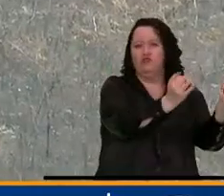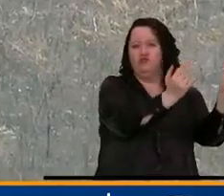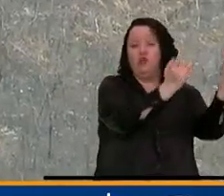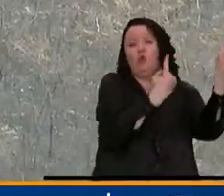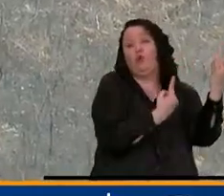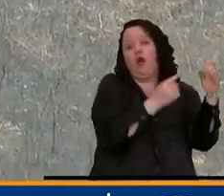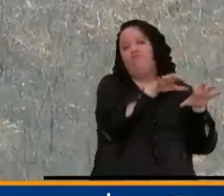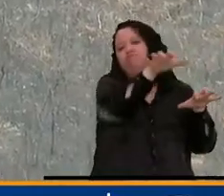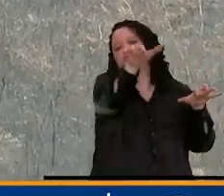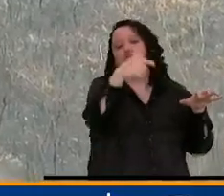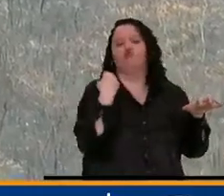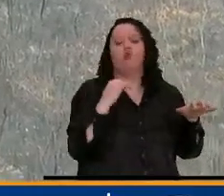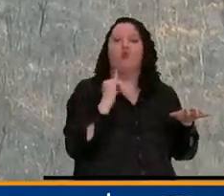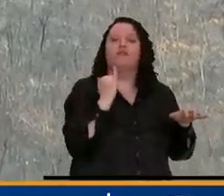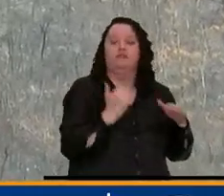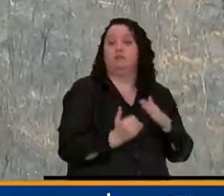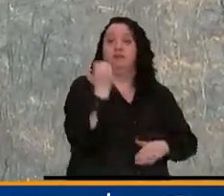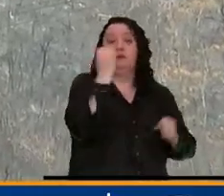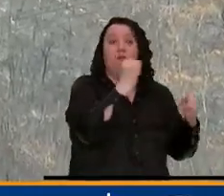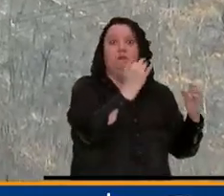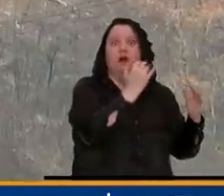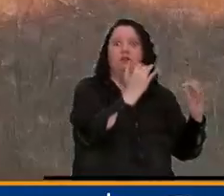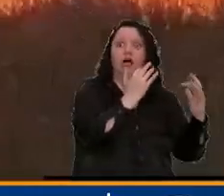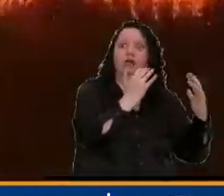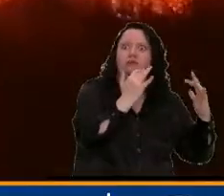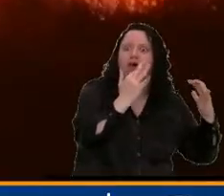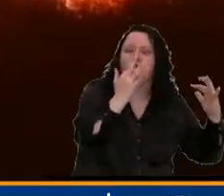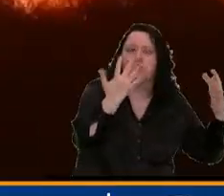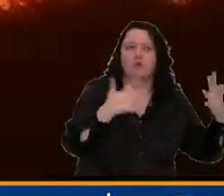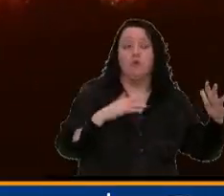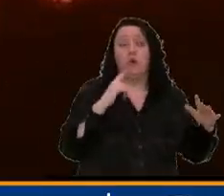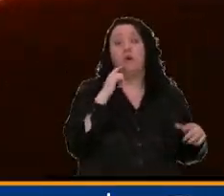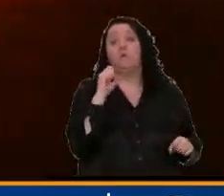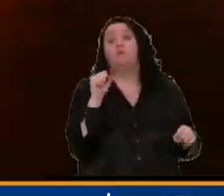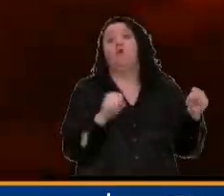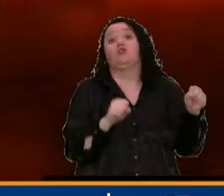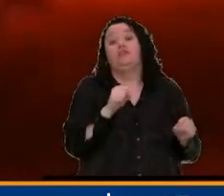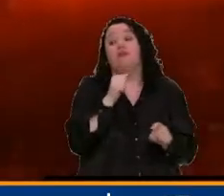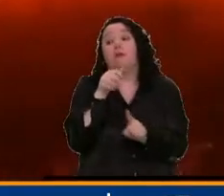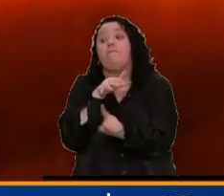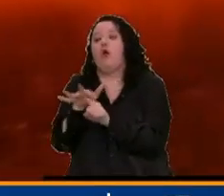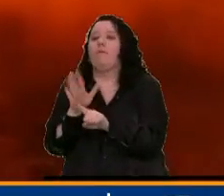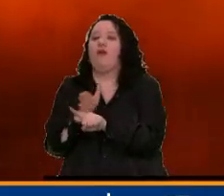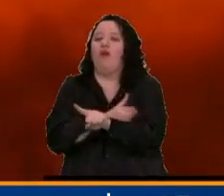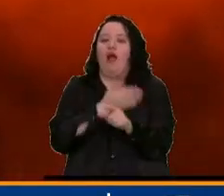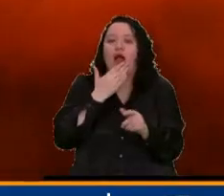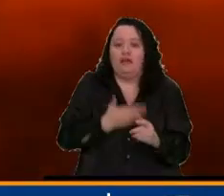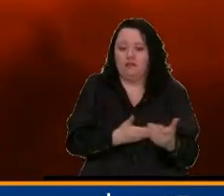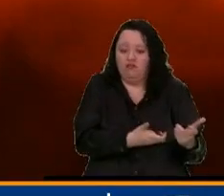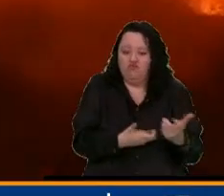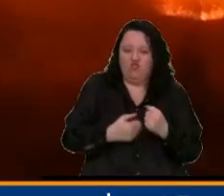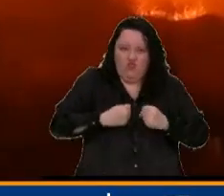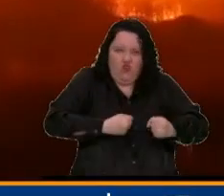es una de las montañas que quedó gravemente afectada por cuenta de una conflagración que inició